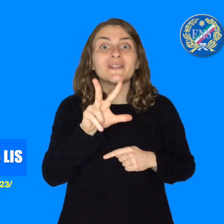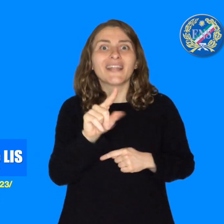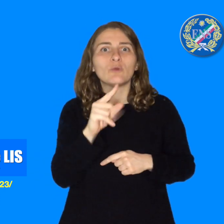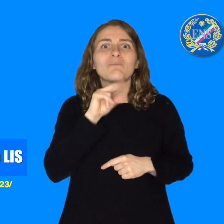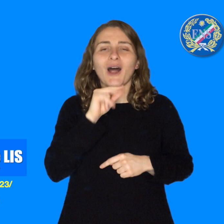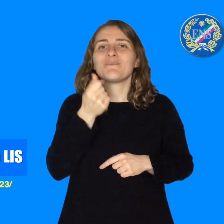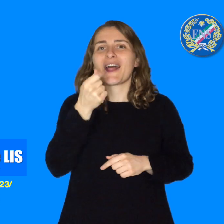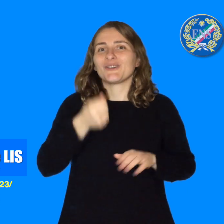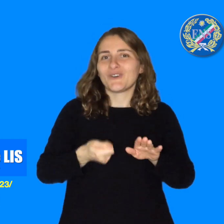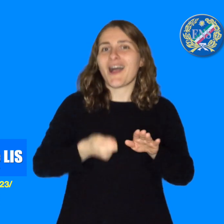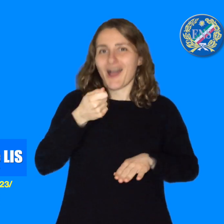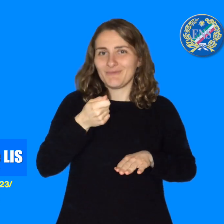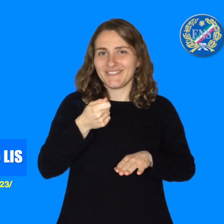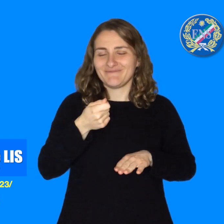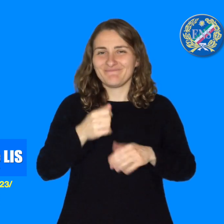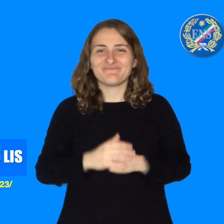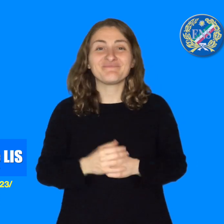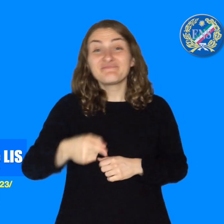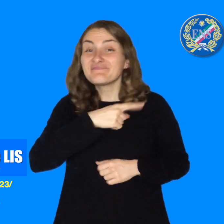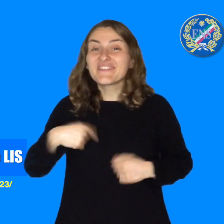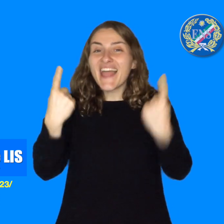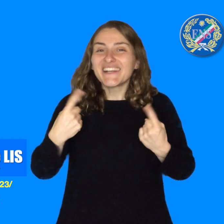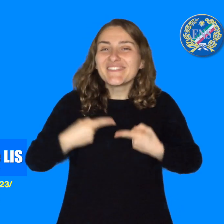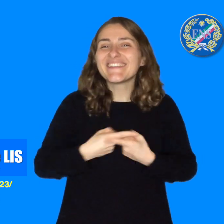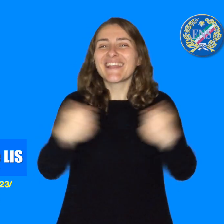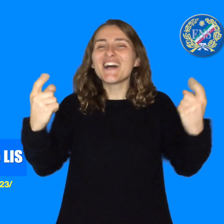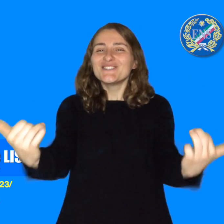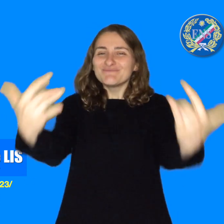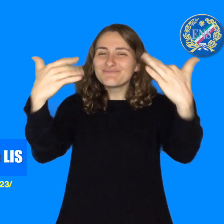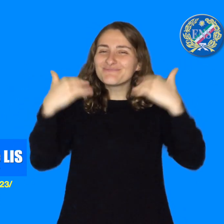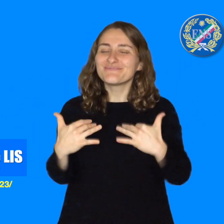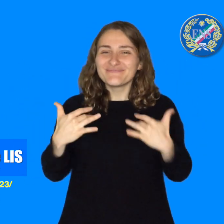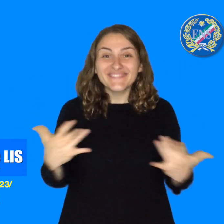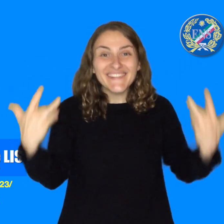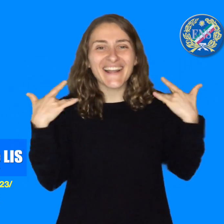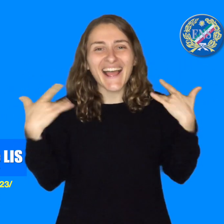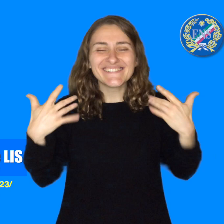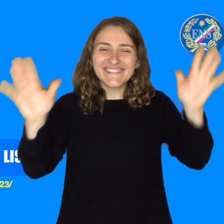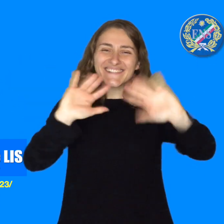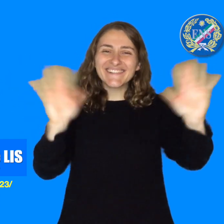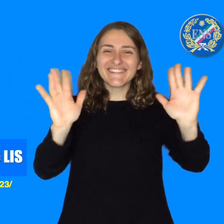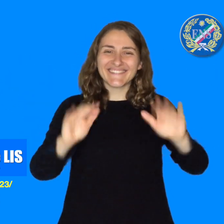dopo il 31 marzo il prezzo aumenterà. Vi aspettiamo numerosi, grazie!